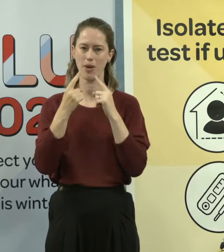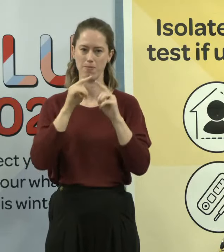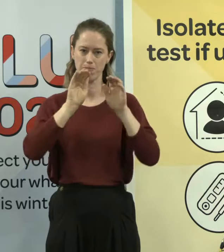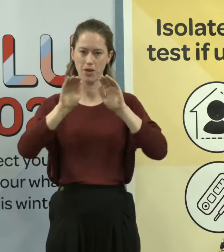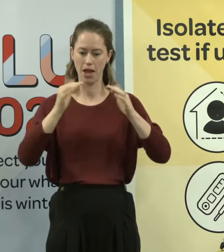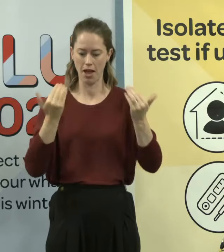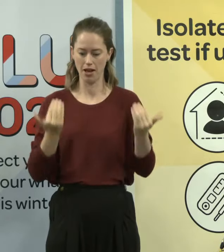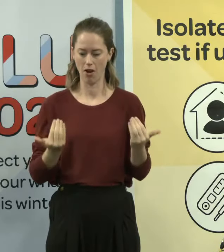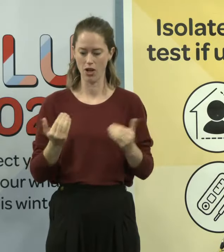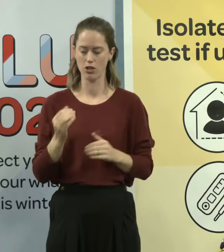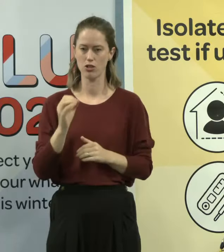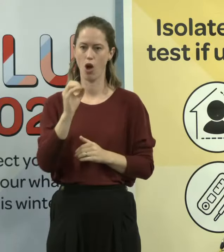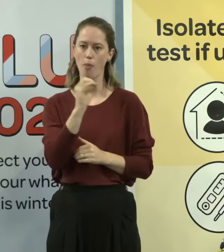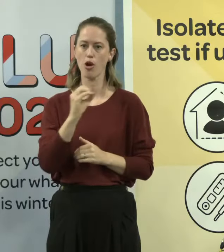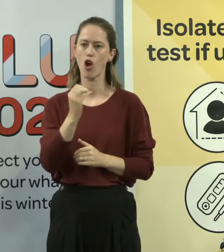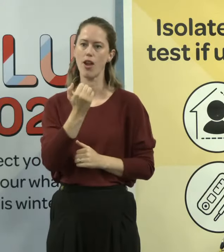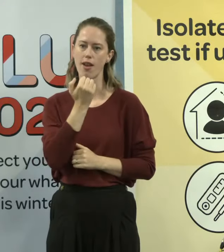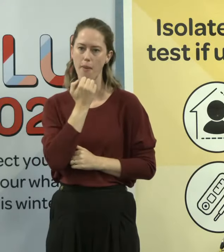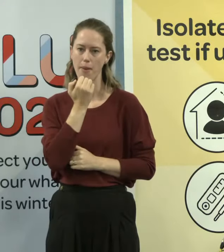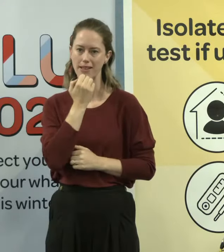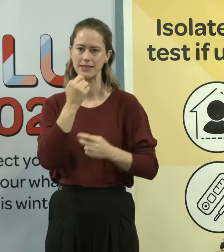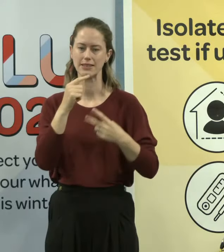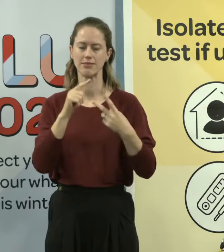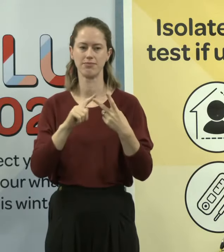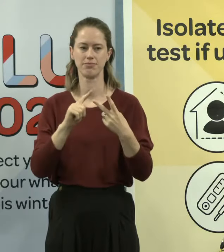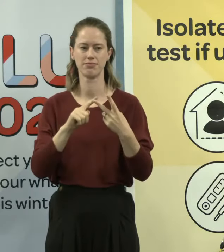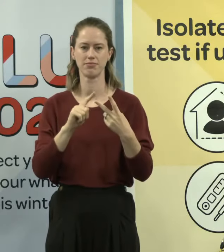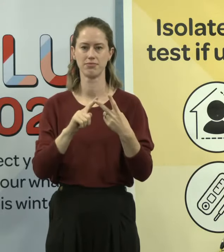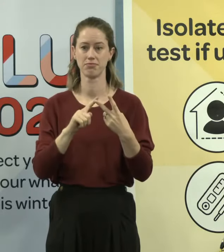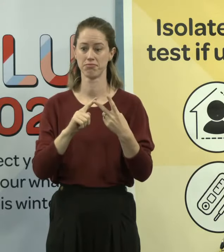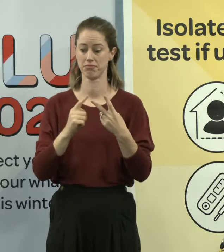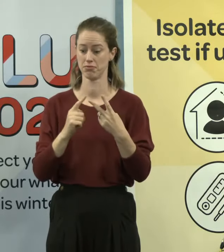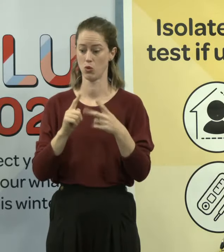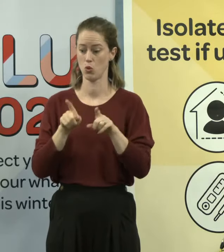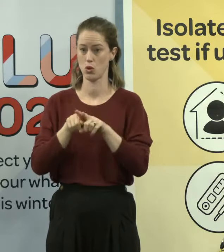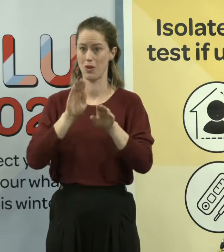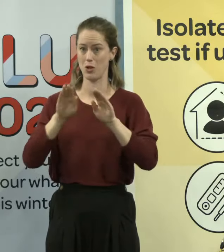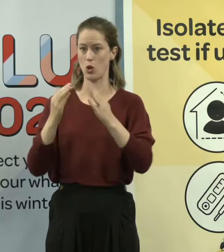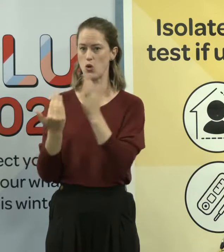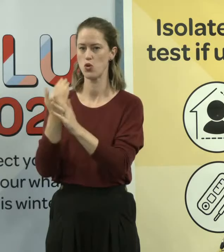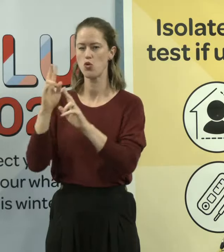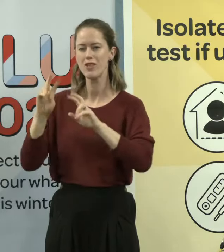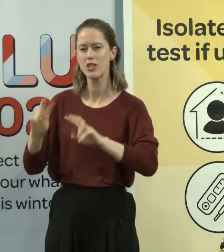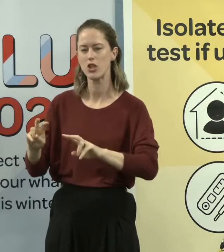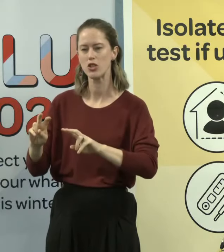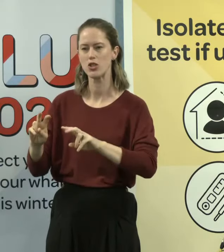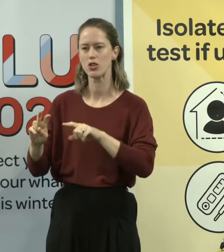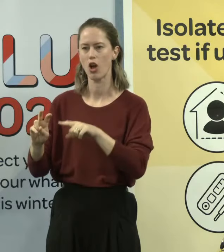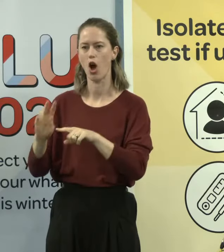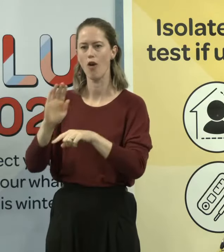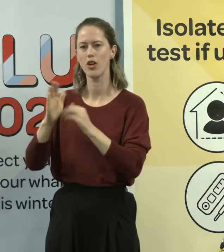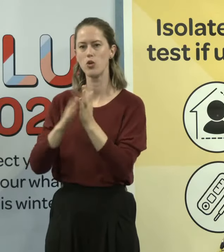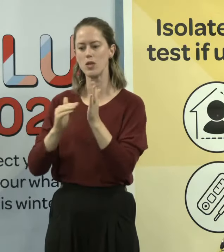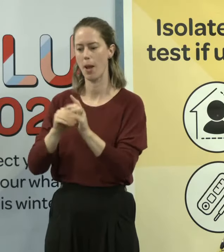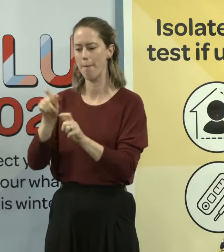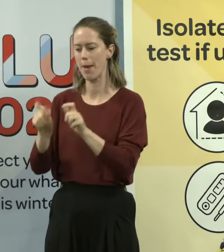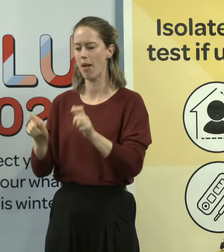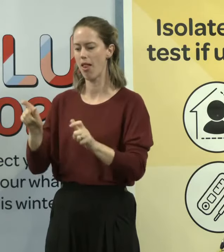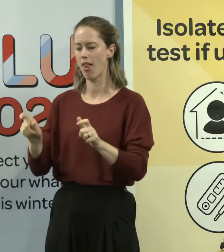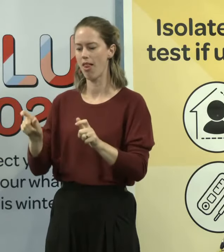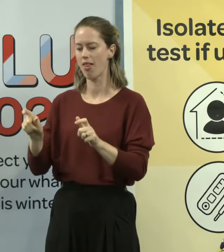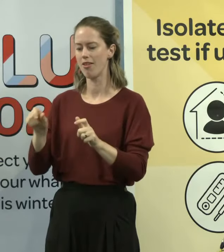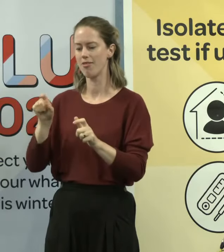whakamutunga o te kaupapa mate